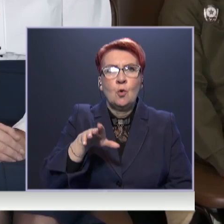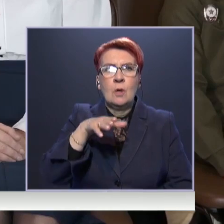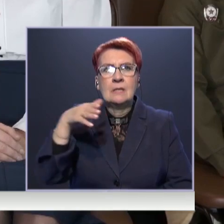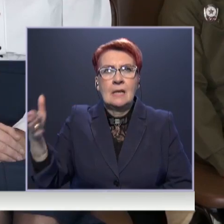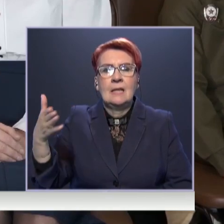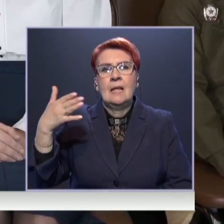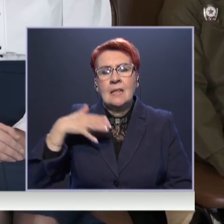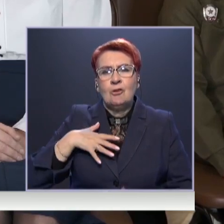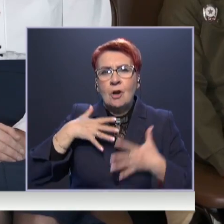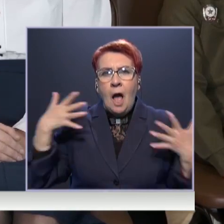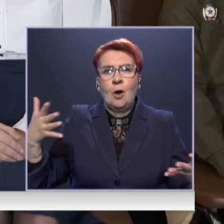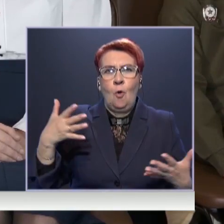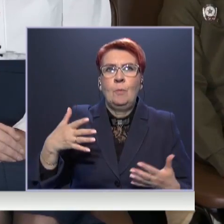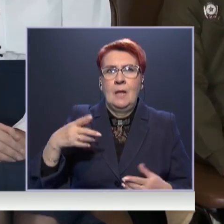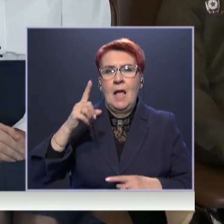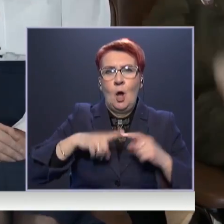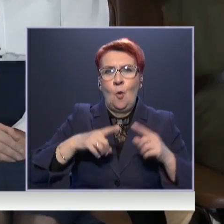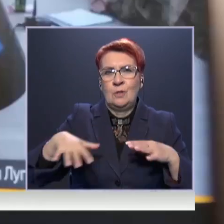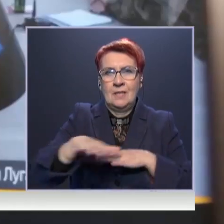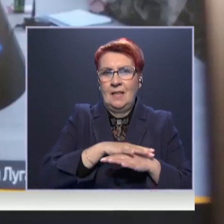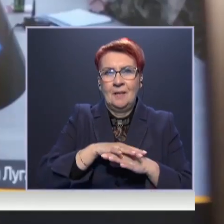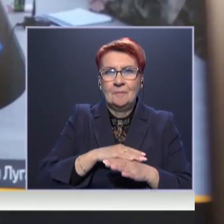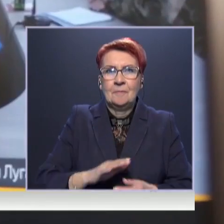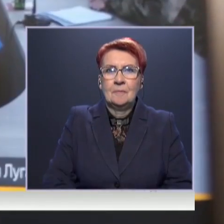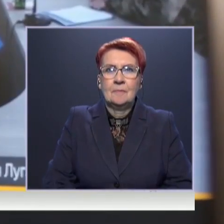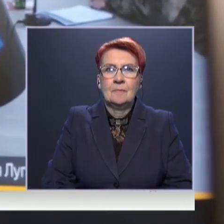всех Дальневосточный